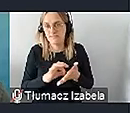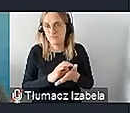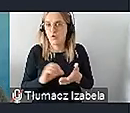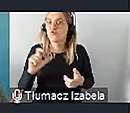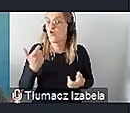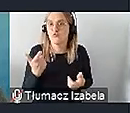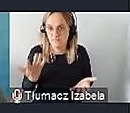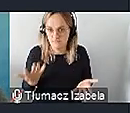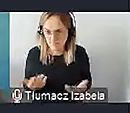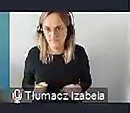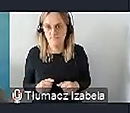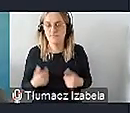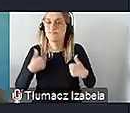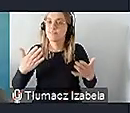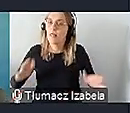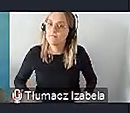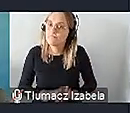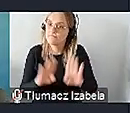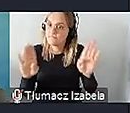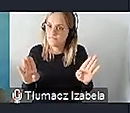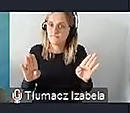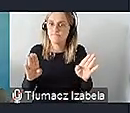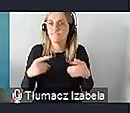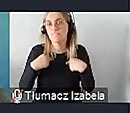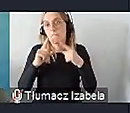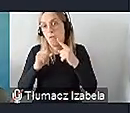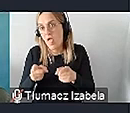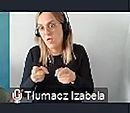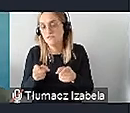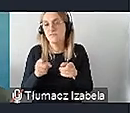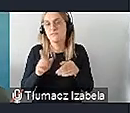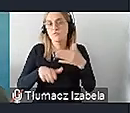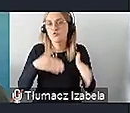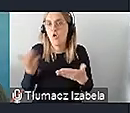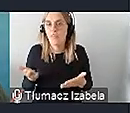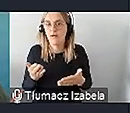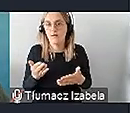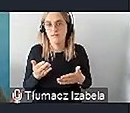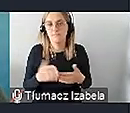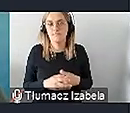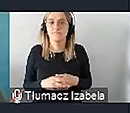Chciałbym zaprezentować państwu, polecić np. stronę, która się nazywa The Noun Project.